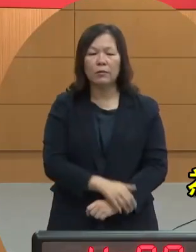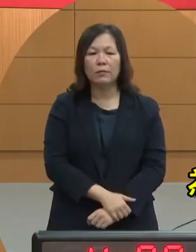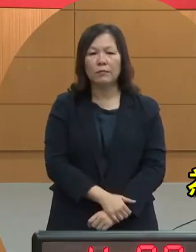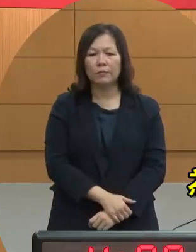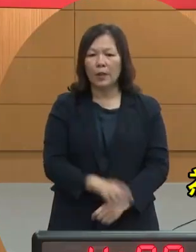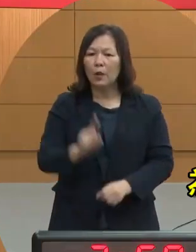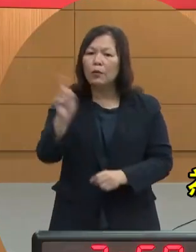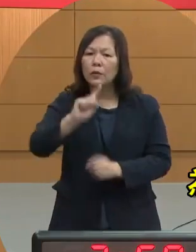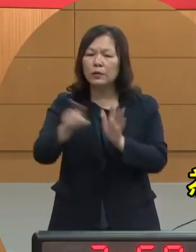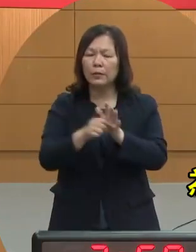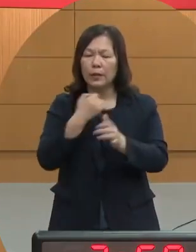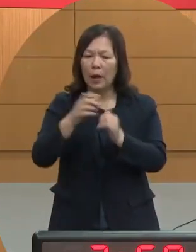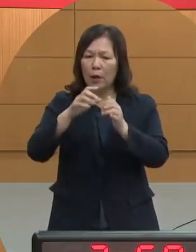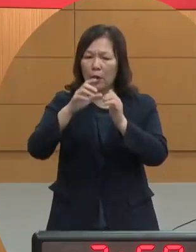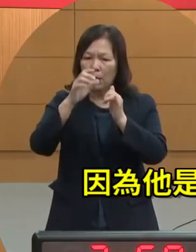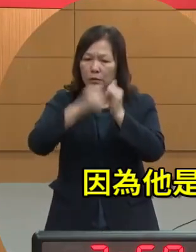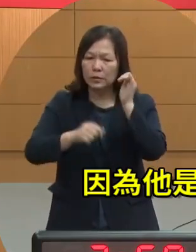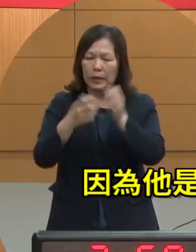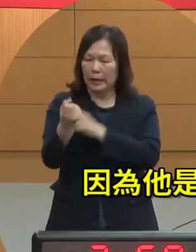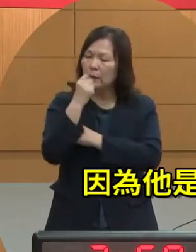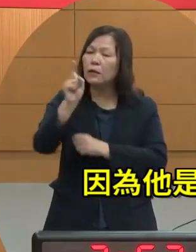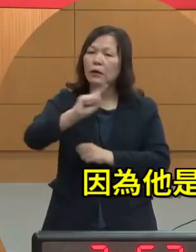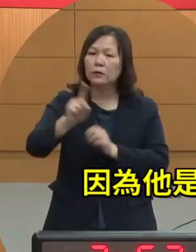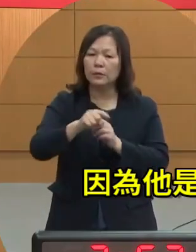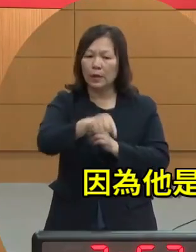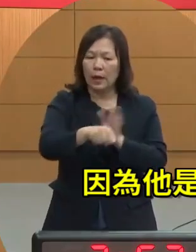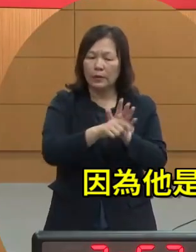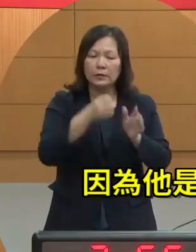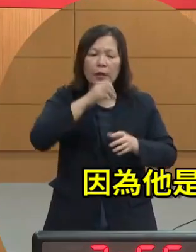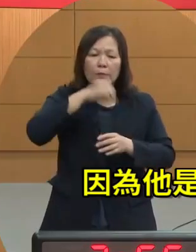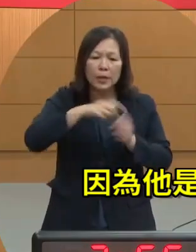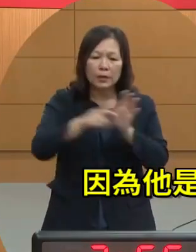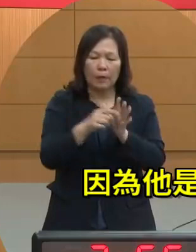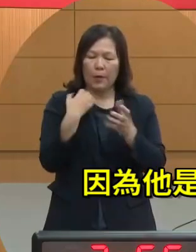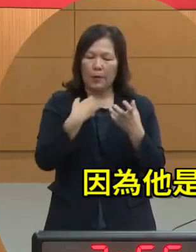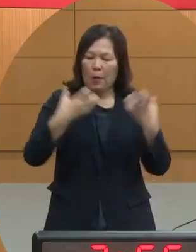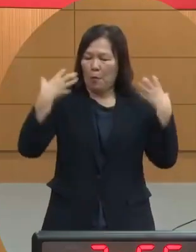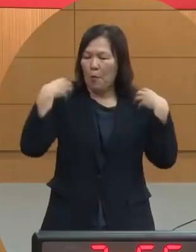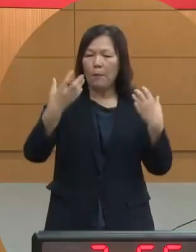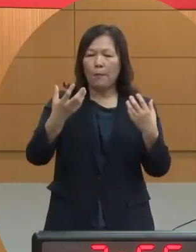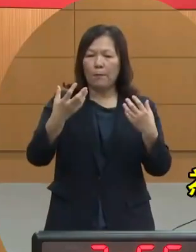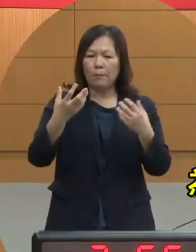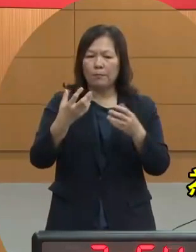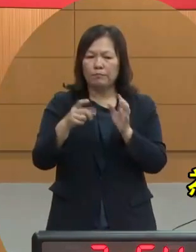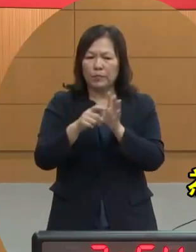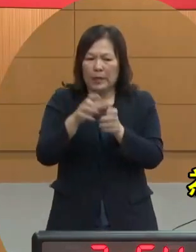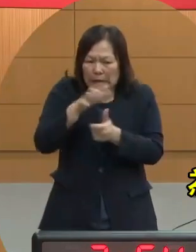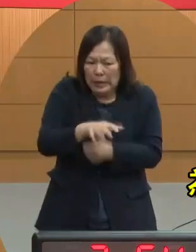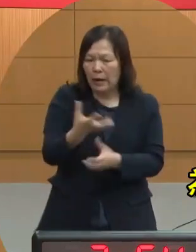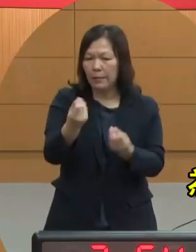為什麼選擇時代力量 因為他是一個在屏東沒有包袱的政黨 為什麼選擇時代力量